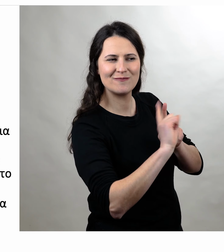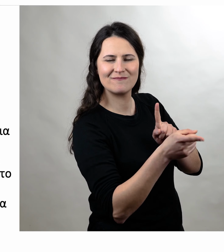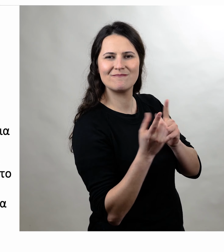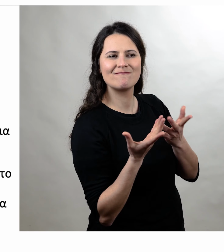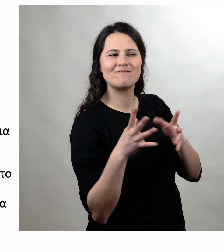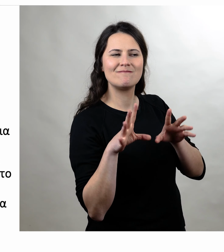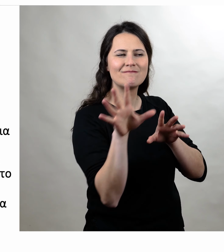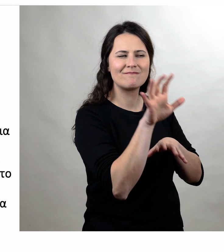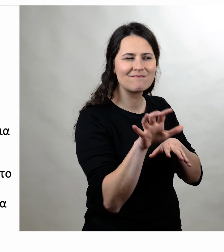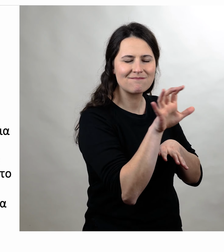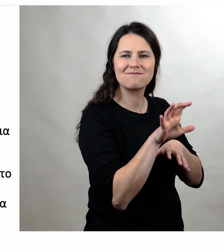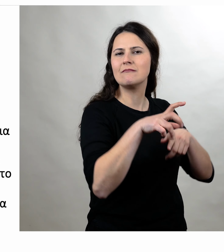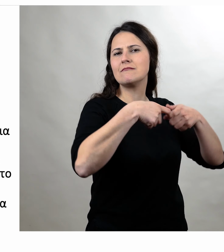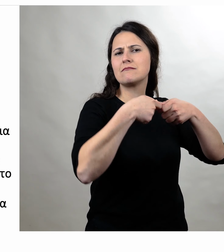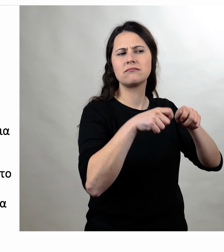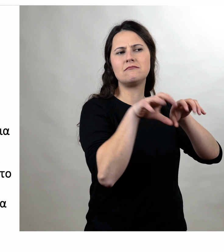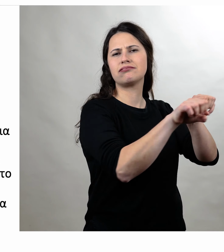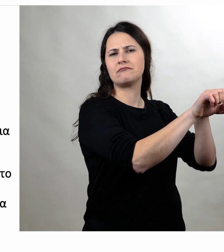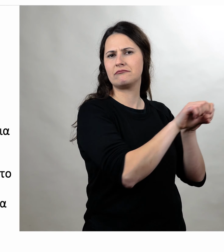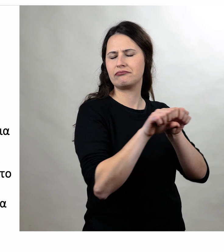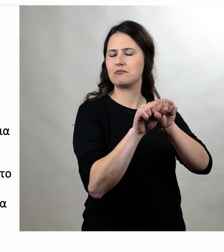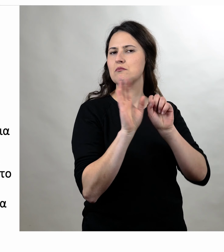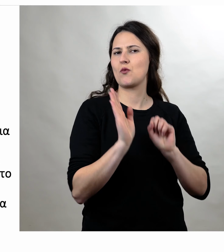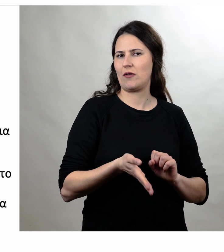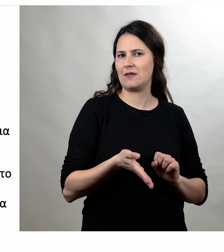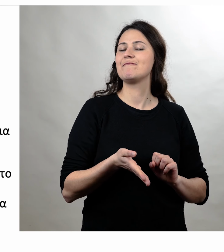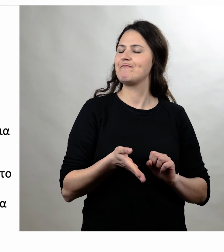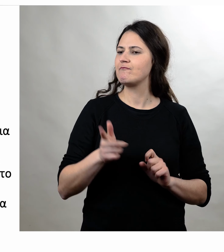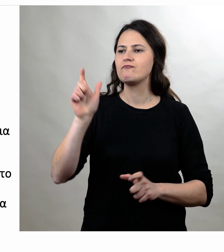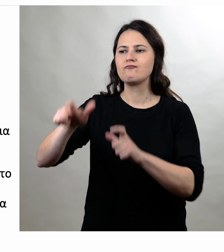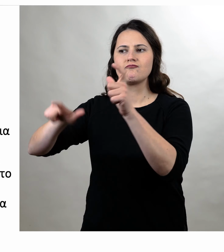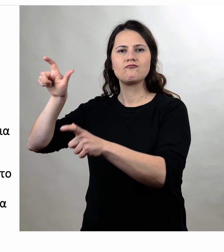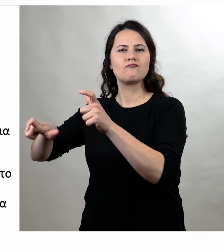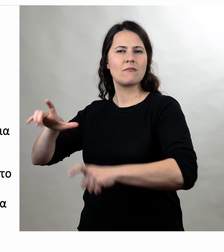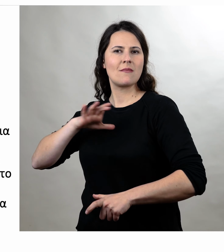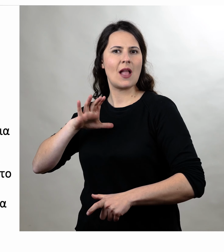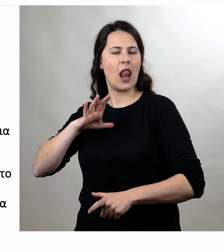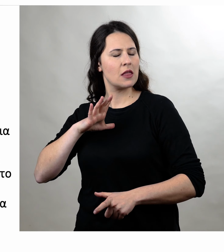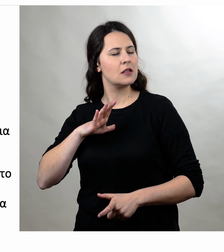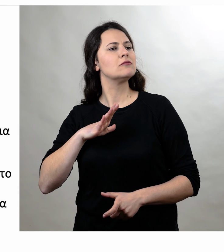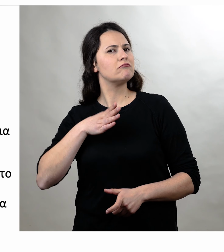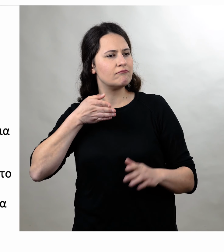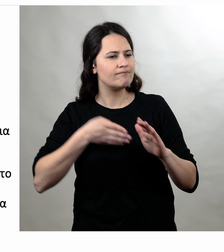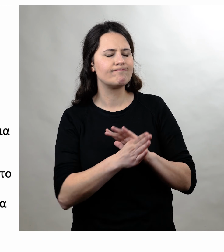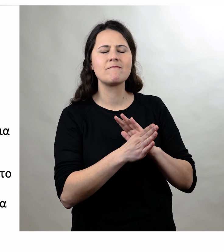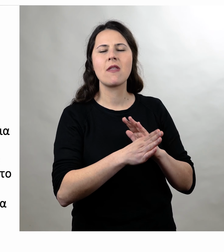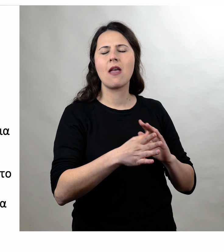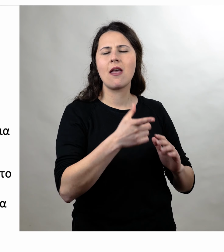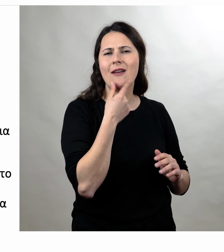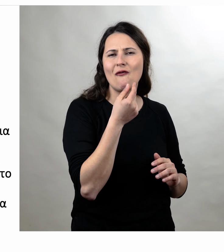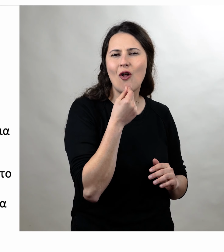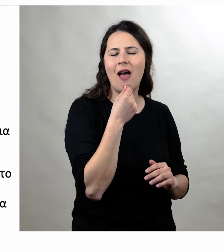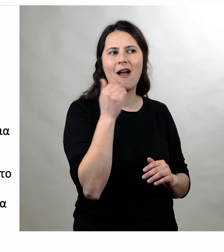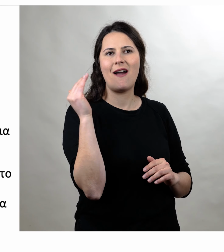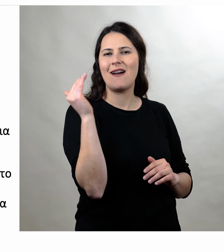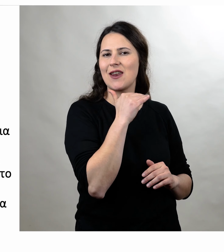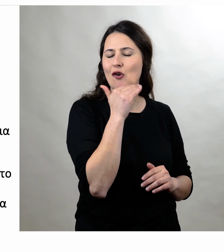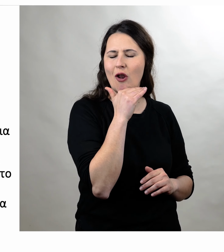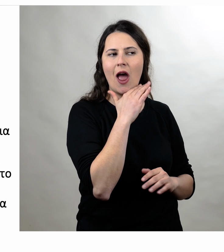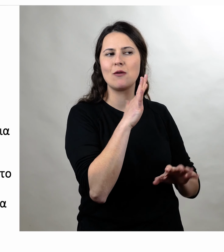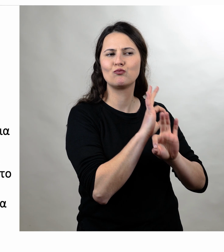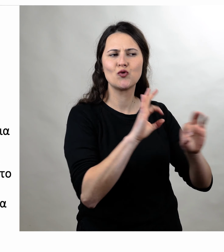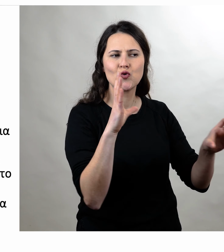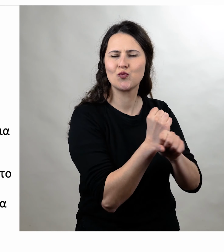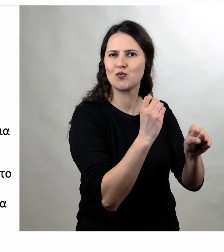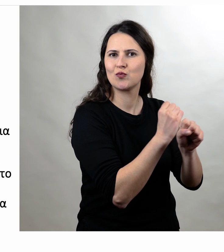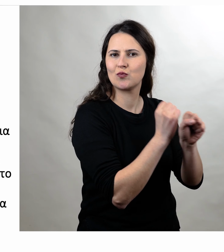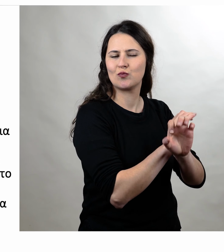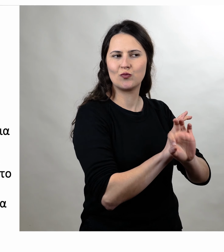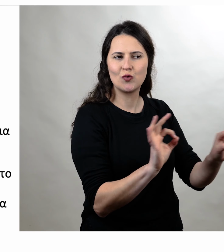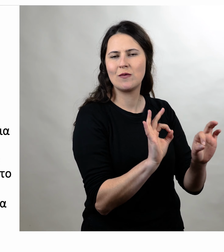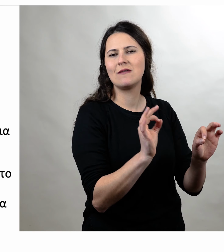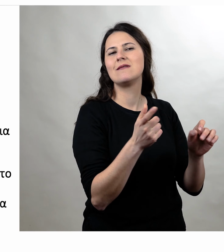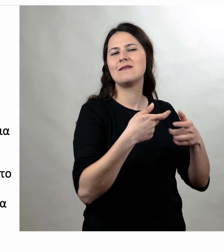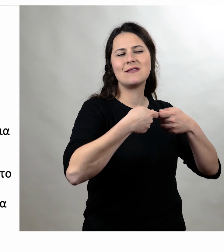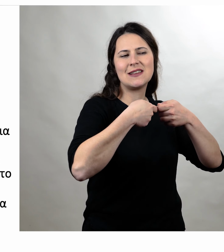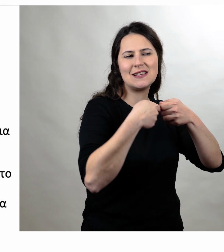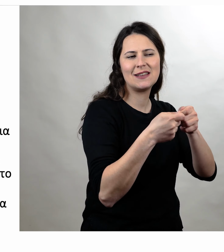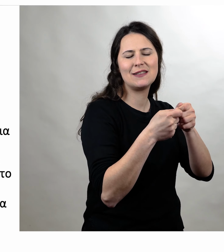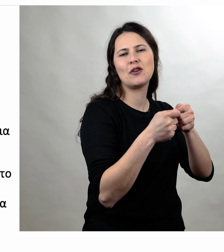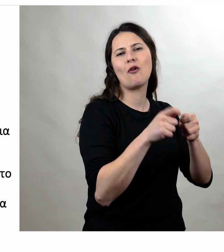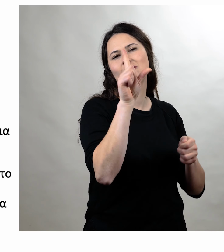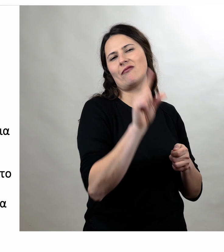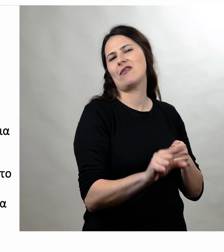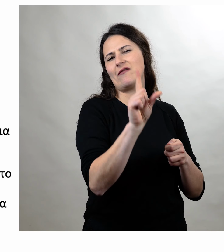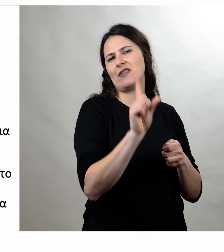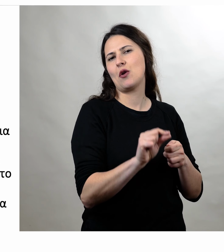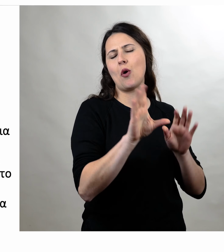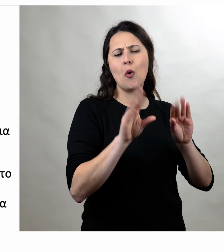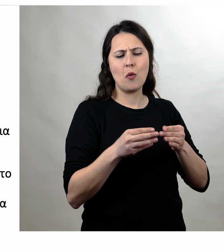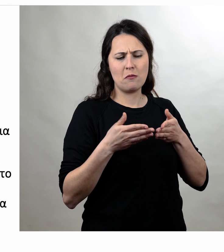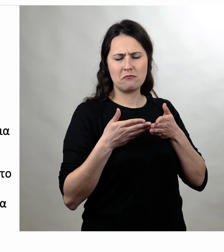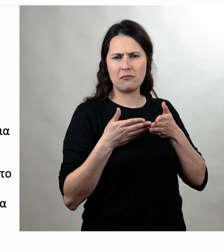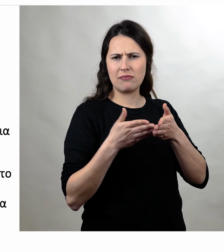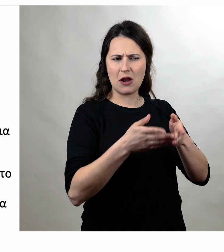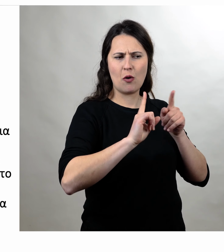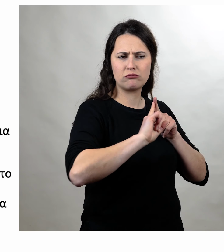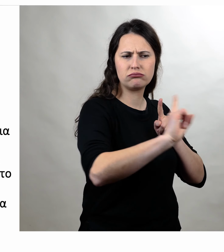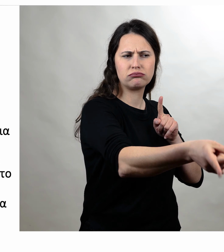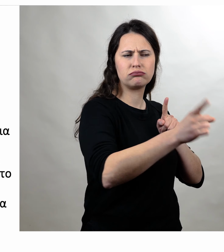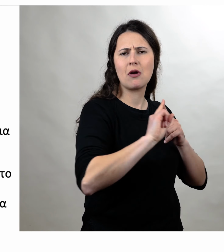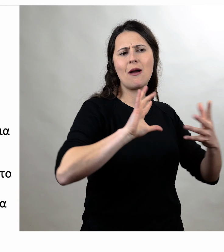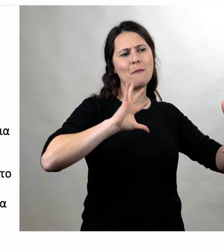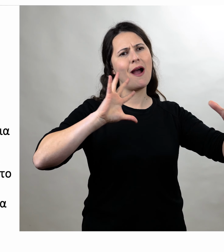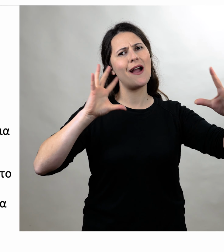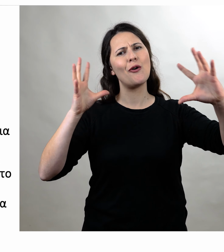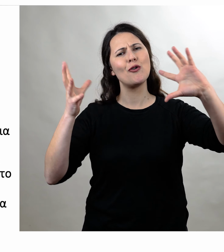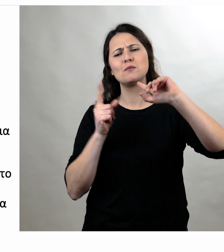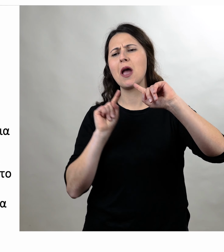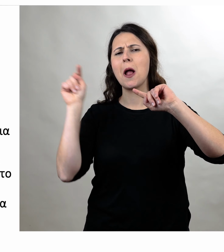Βοηθάει τους ταξιδιώτες να βρουν εύκολα, γρήγορα και αποτελεσματικά, οικονομικά εισιτήρια για μοναδικούς προορισμούς πλοίων σε όλο τον κόσμο.